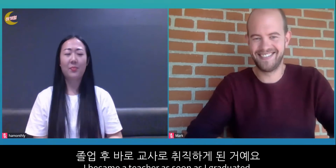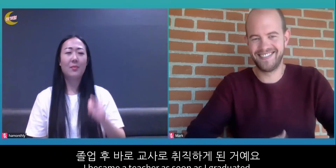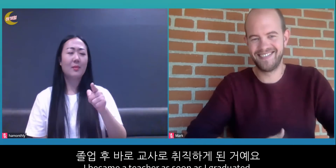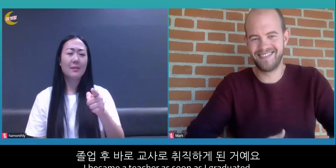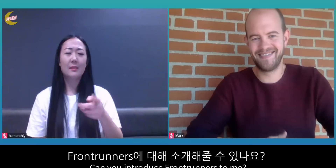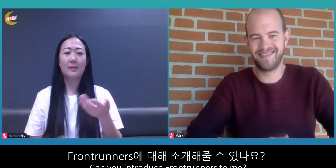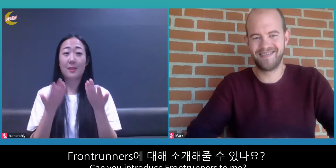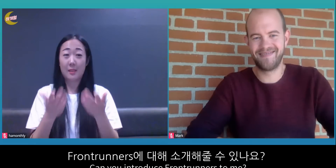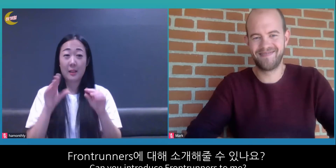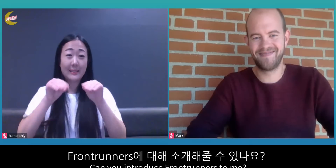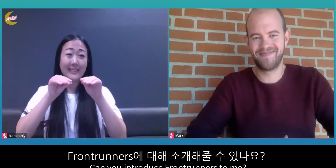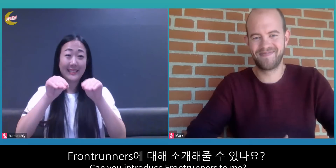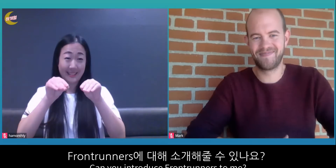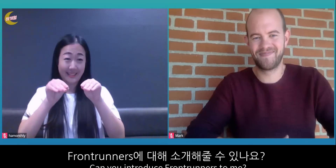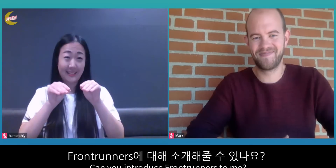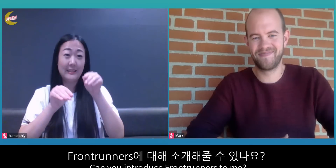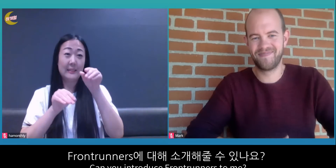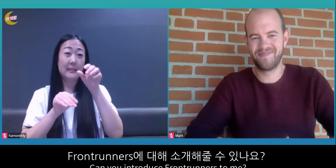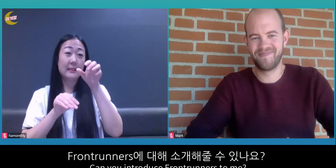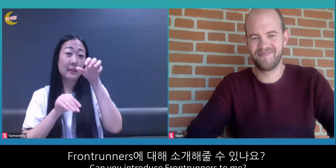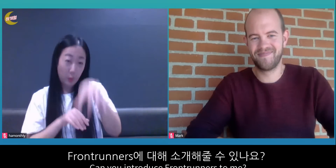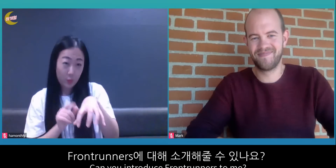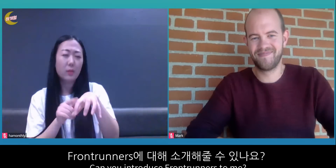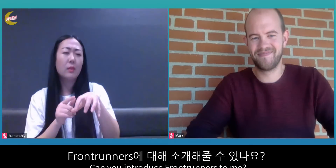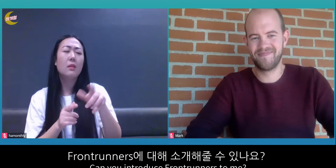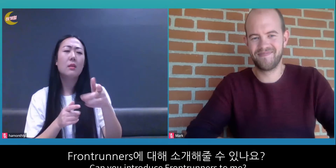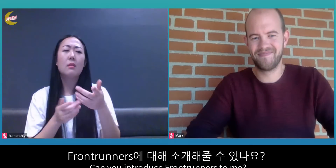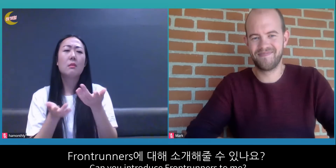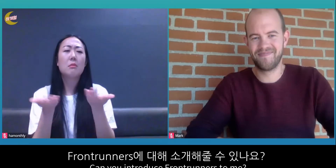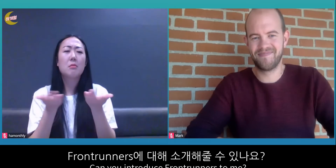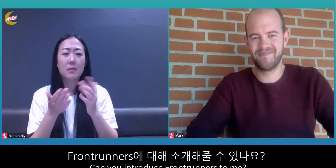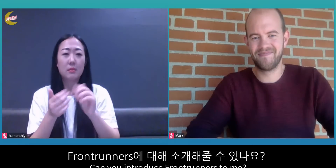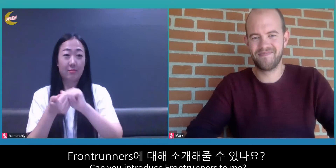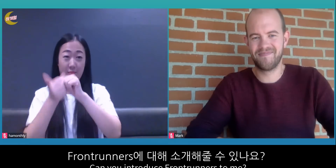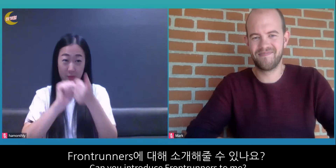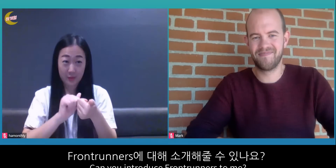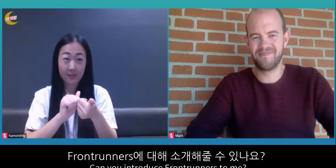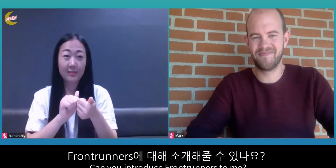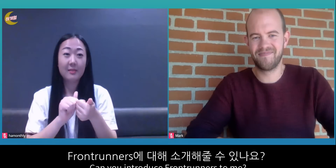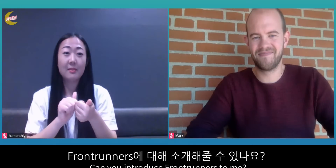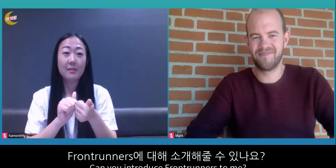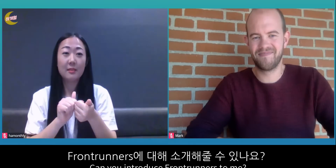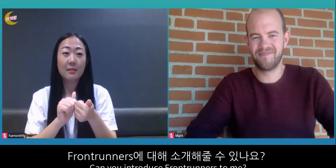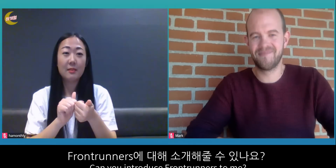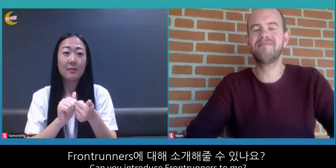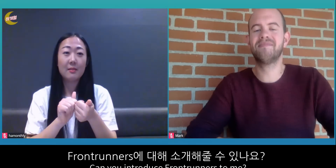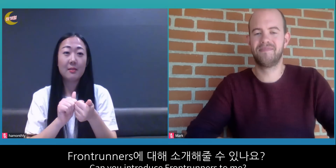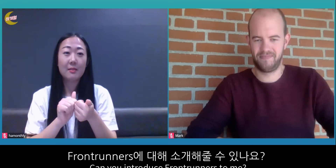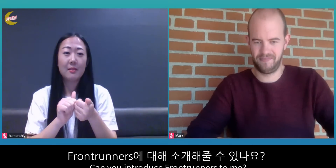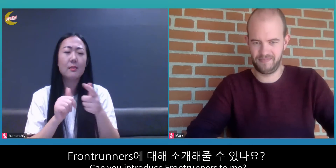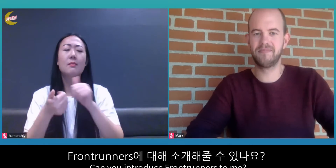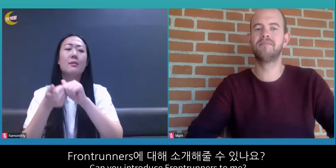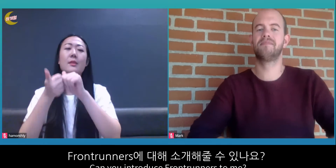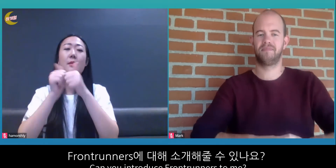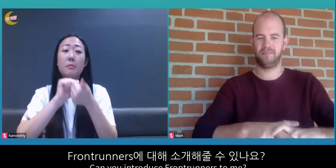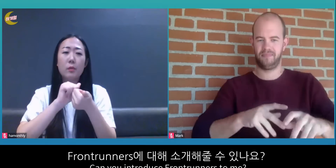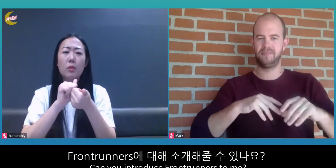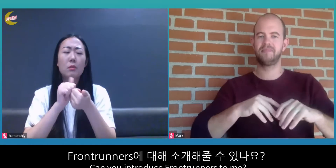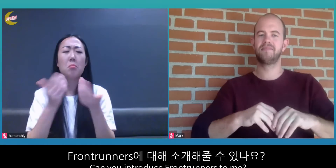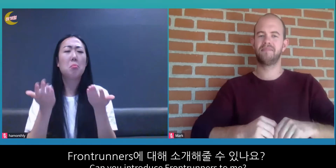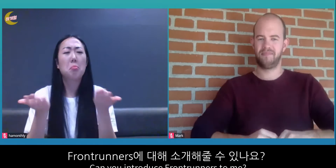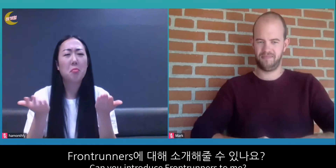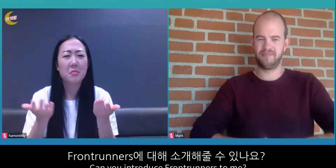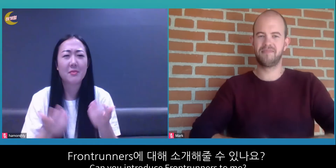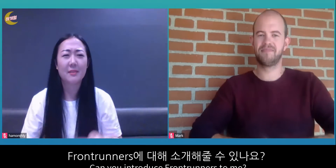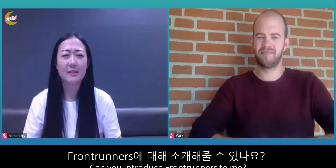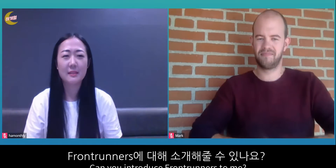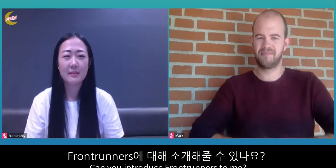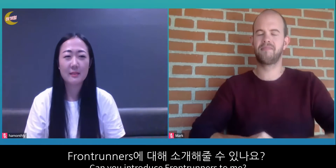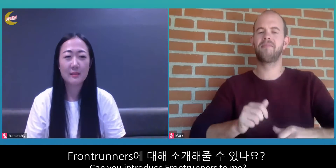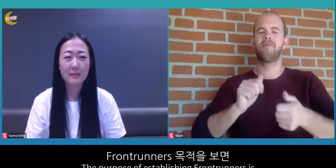フロントランナーを紹介してもらえますか？